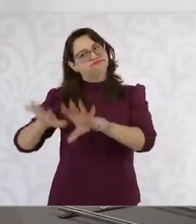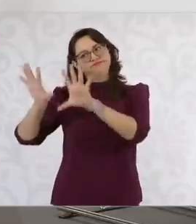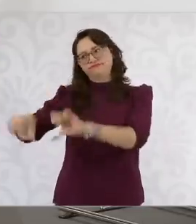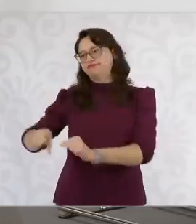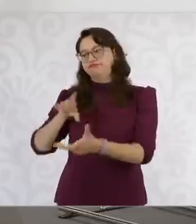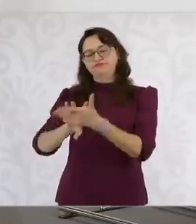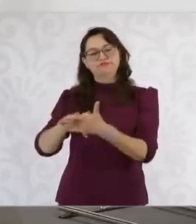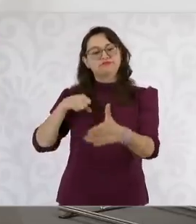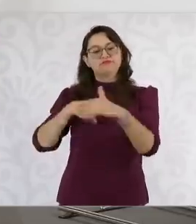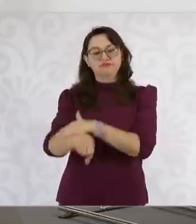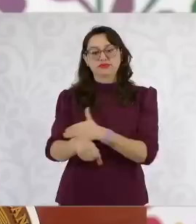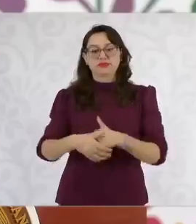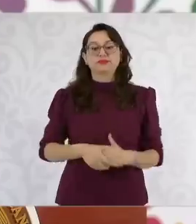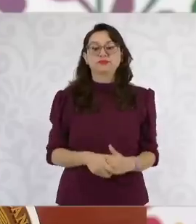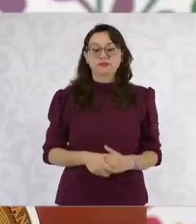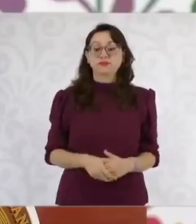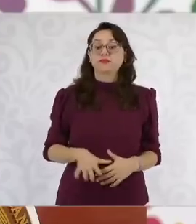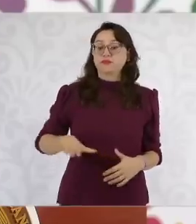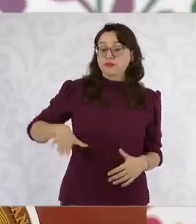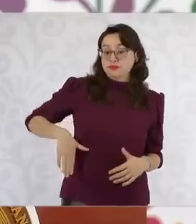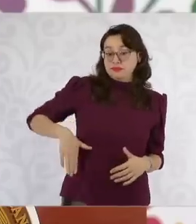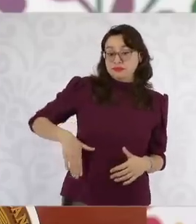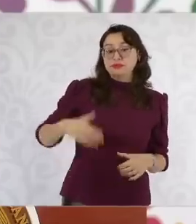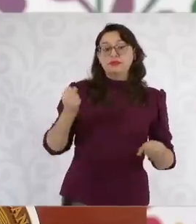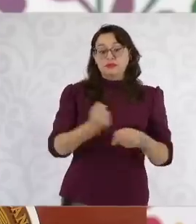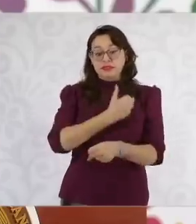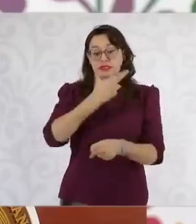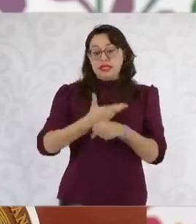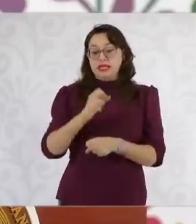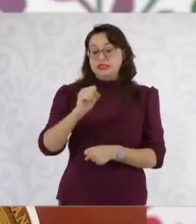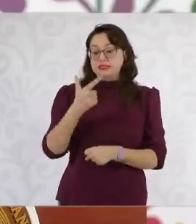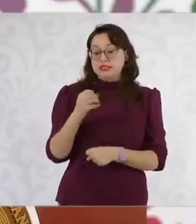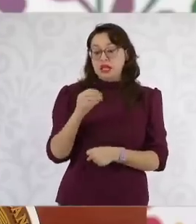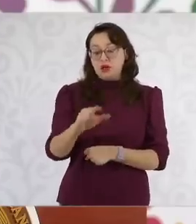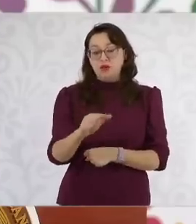secretaria de gobernación la construcción de la Paz es Nuestro objetivo en común y con la